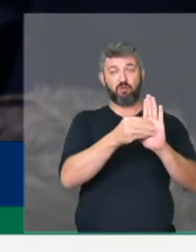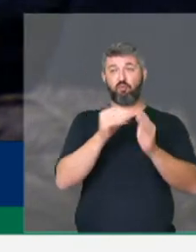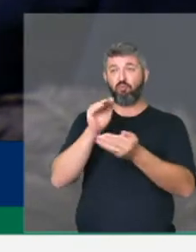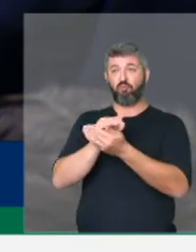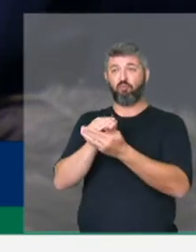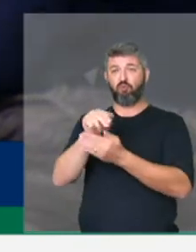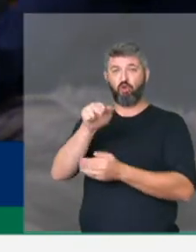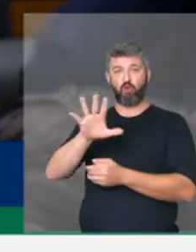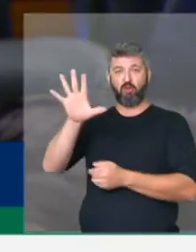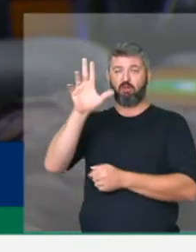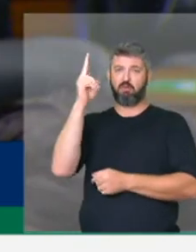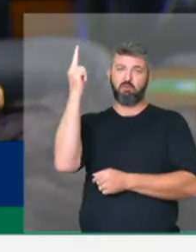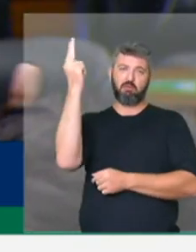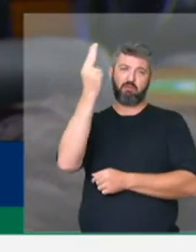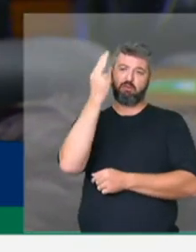ECONÔMICO.... FOMENTAR A INDÚSTRIA, FOMENTAR... A